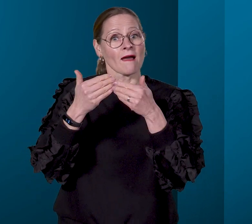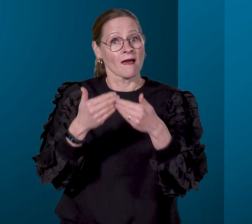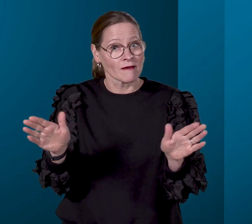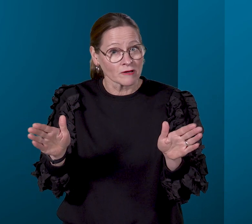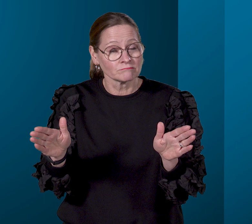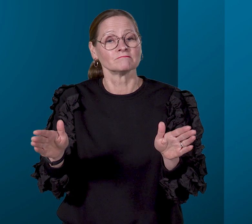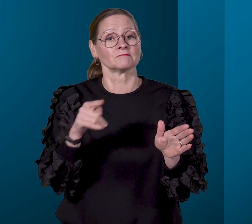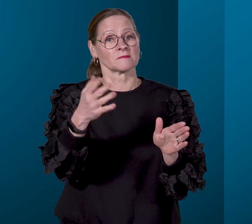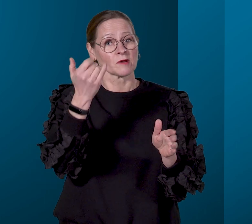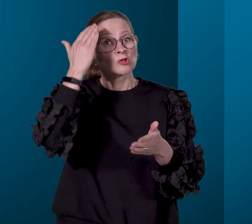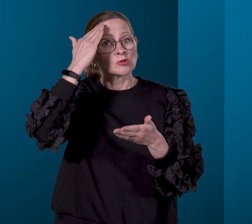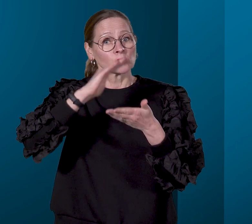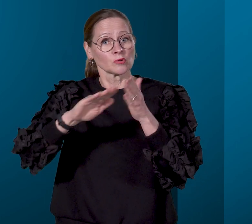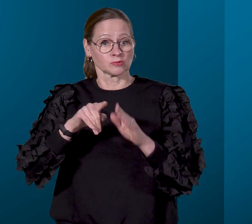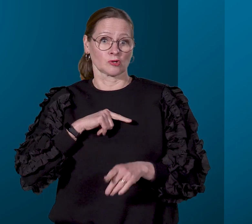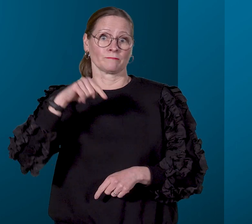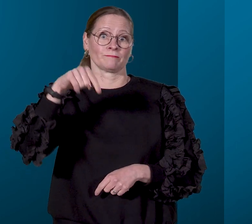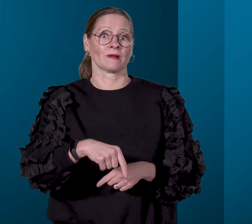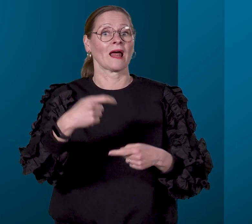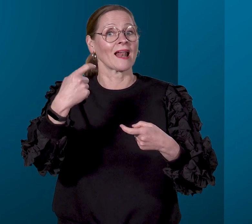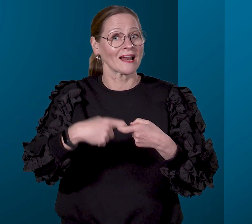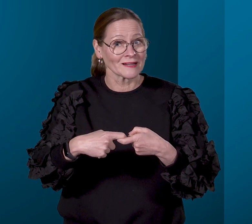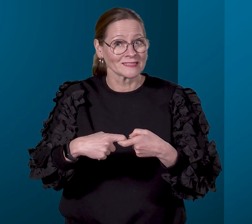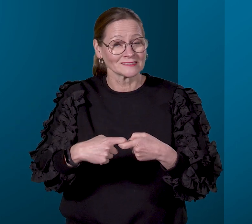joihin pääset tutustumaan oheisesta linkistä.